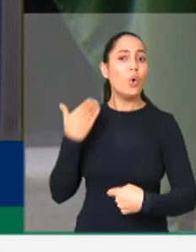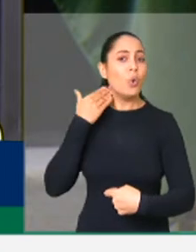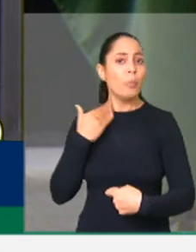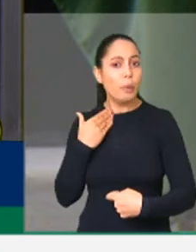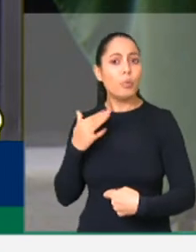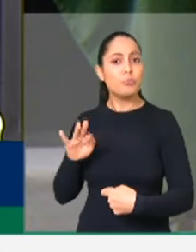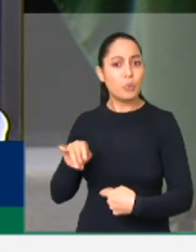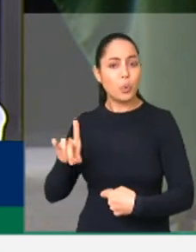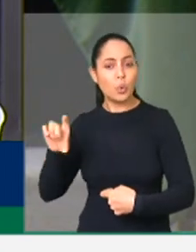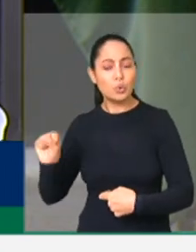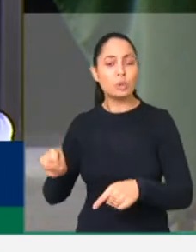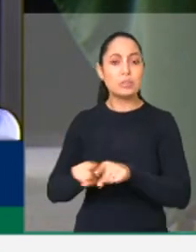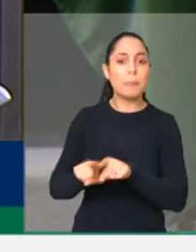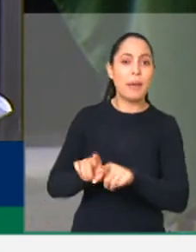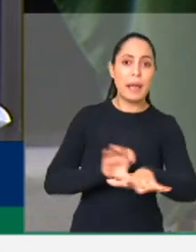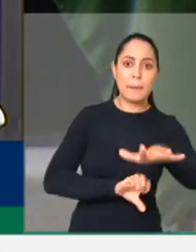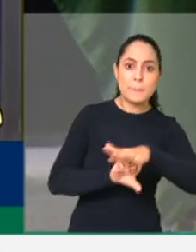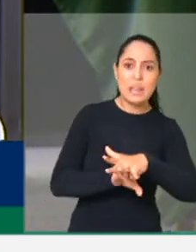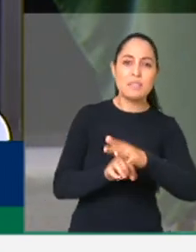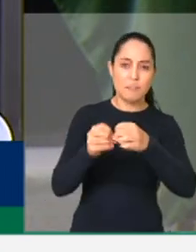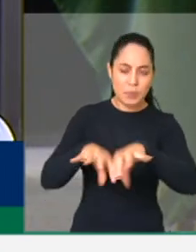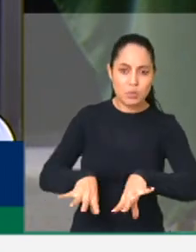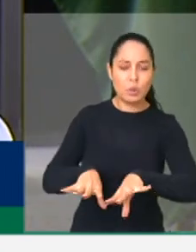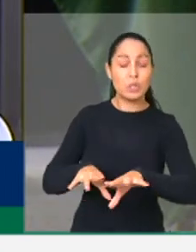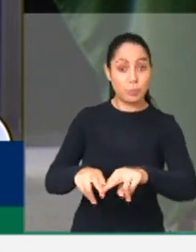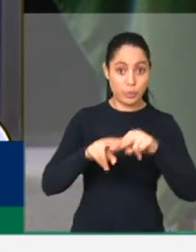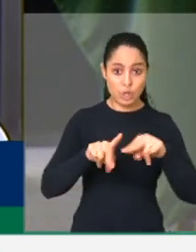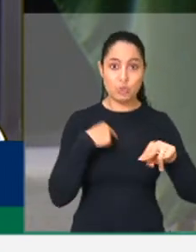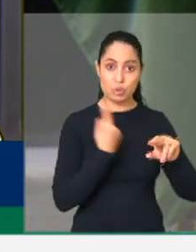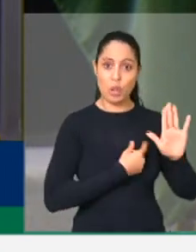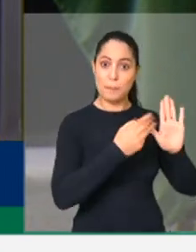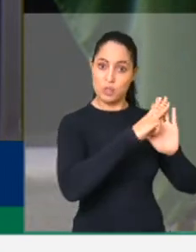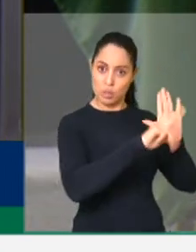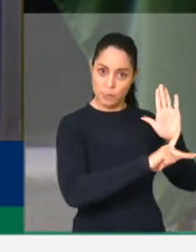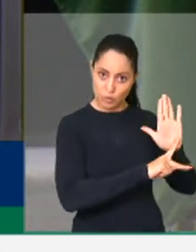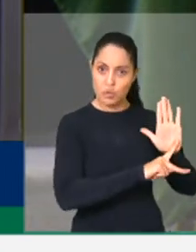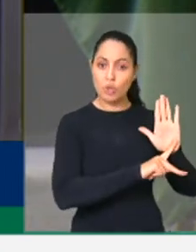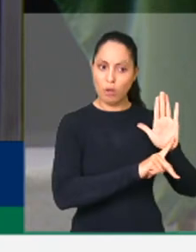DÉBITOS POR ESSE MOTIVO AMPLIAMOS OS PERCENTUAIS DE RE ABATES POSSÍVEIS DE SEREM CONFERIDOS SEJA NA QUITAÇÃO